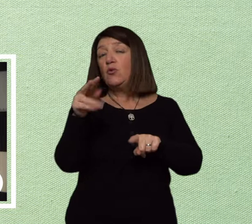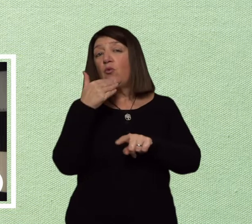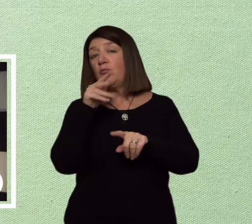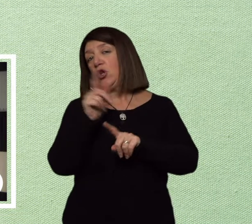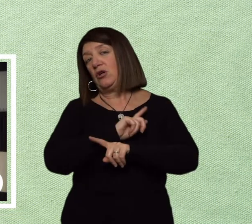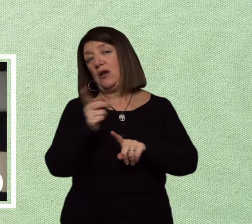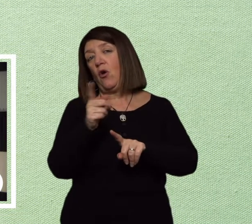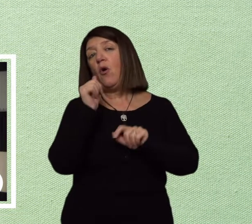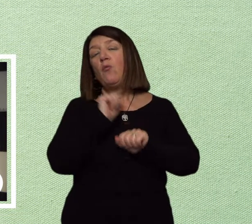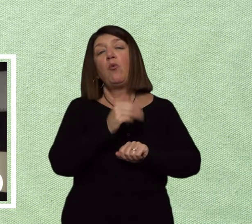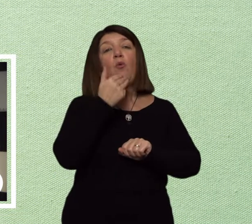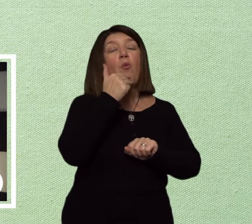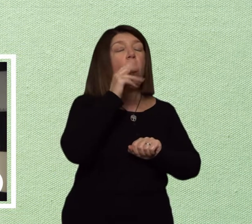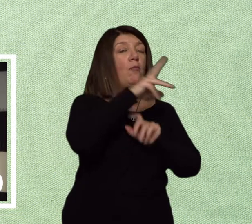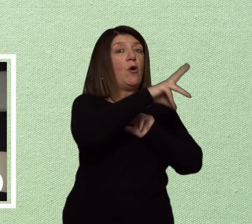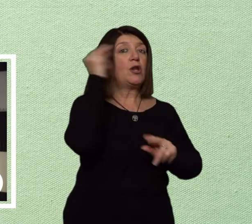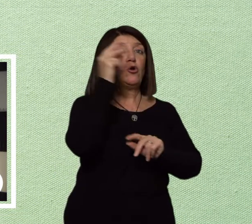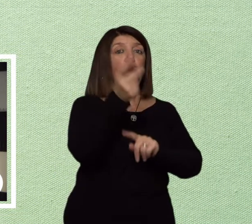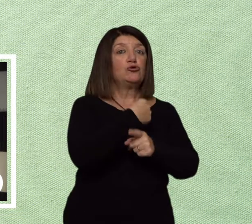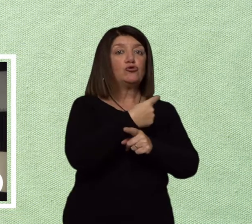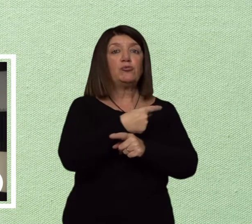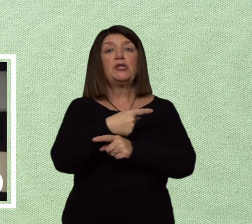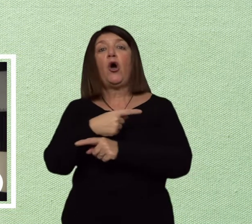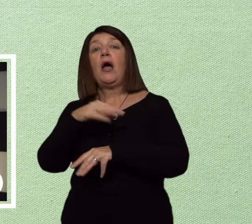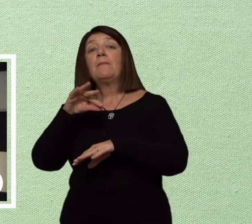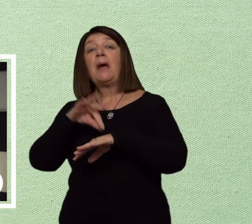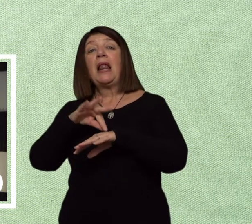questo è un esempio di come la patologia cardiaca è sembra stessa però si manifesta,